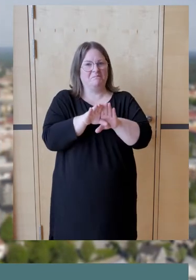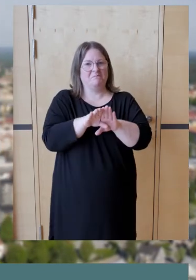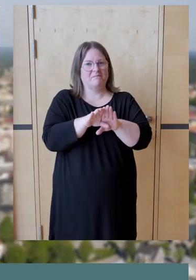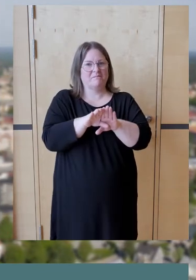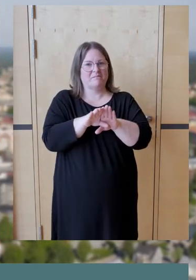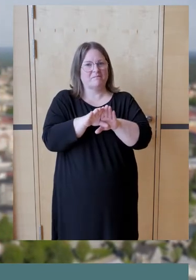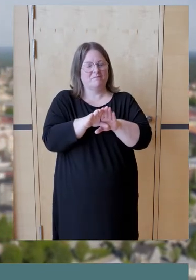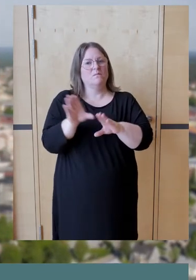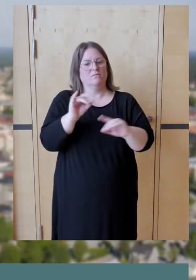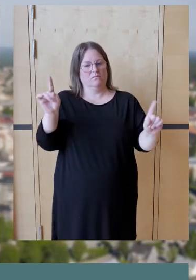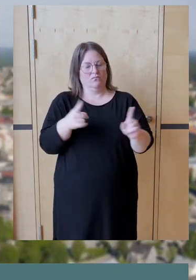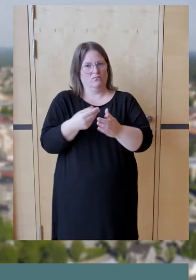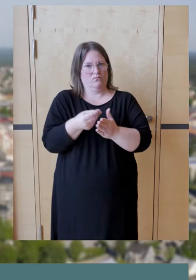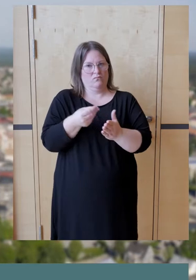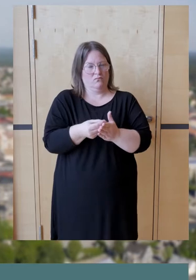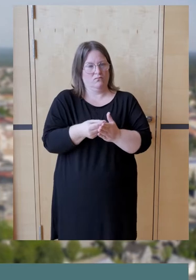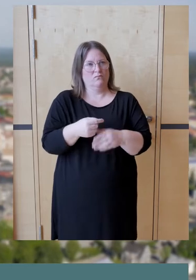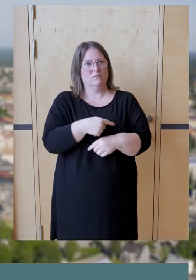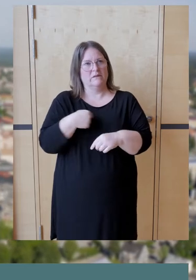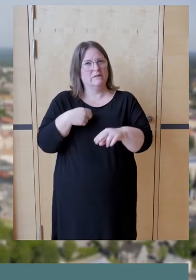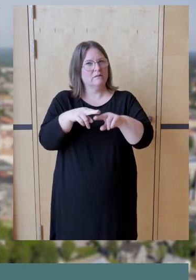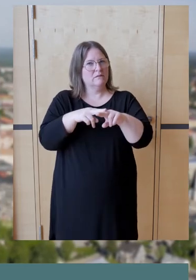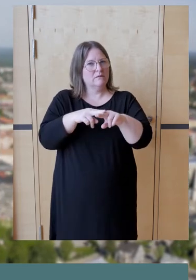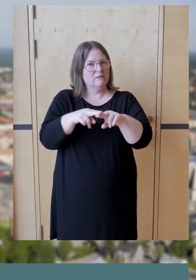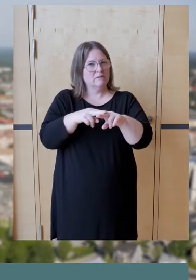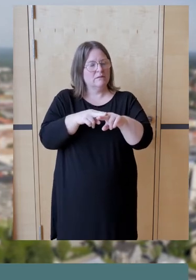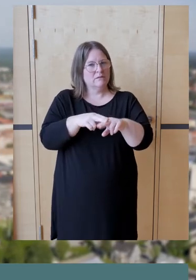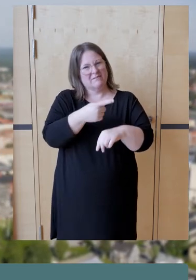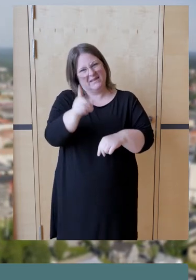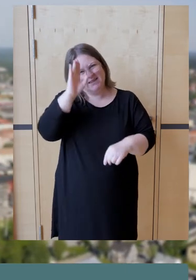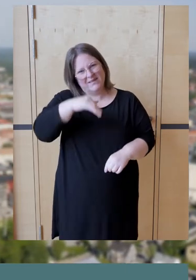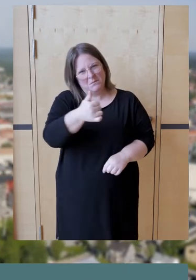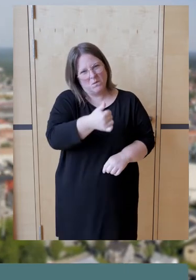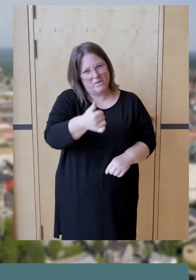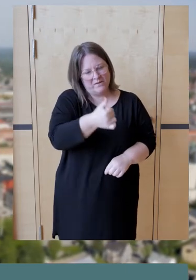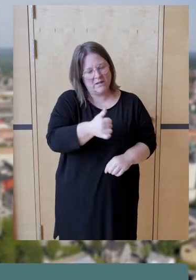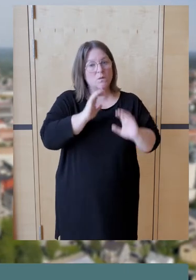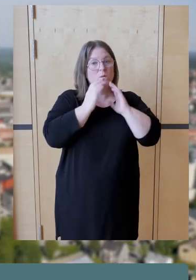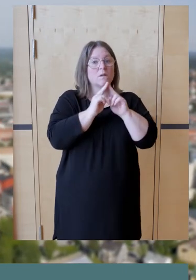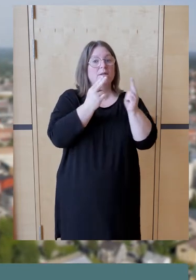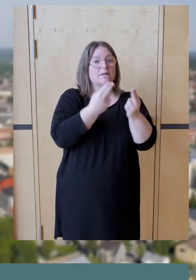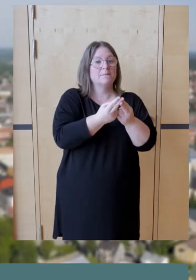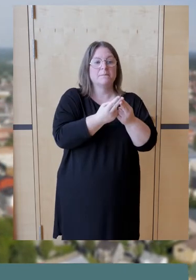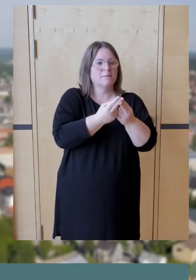Så känner mig så tror jag att vi satt på behov Som ni alla Socialnämnden ansvarar inte för investeringar från av den där typen